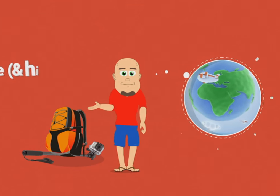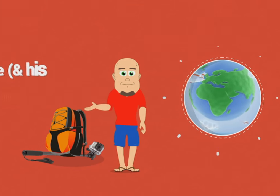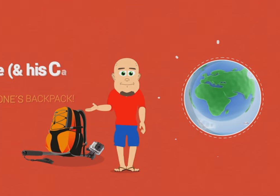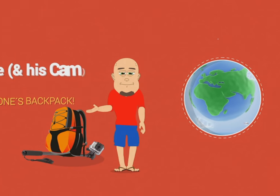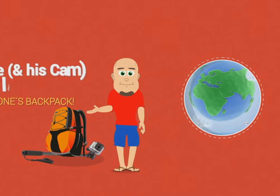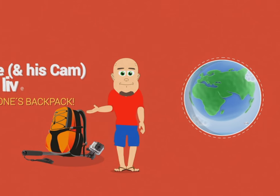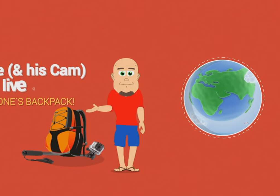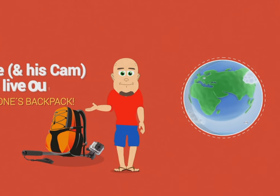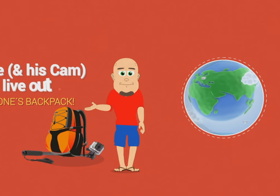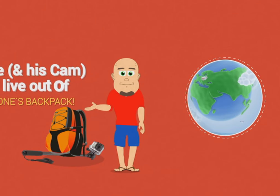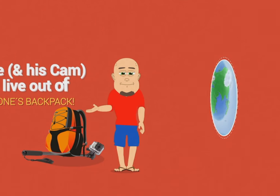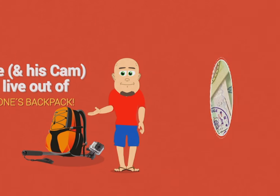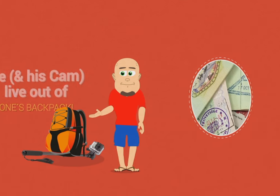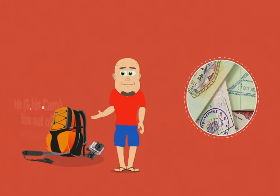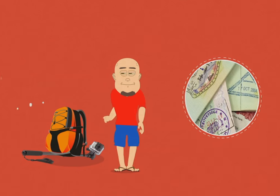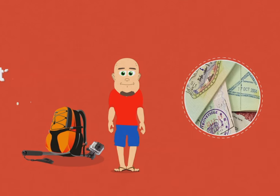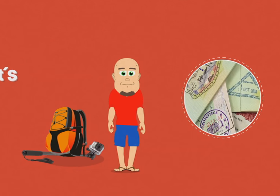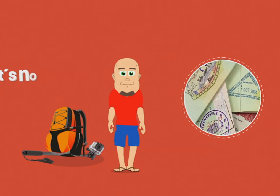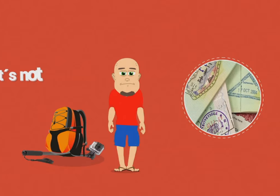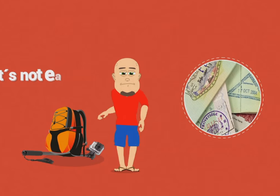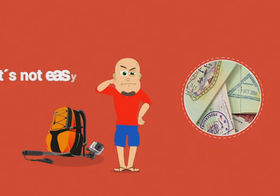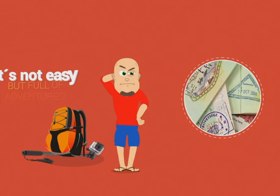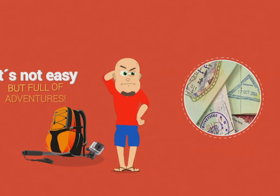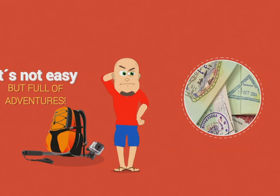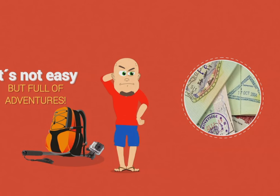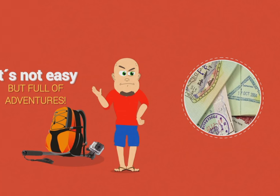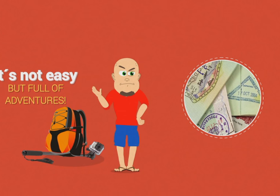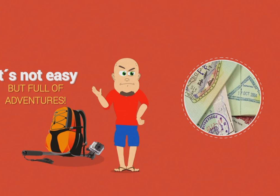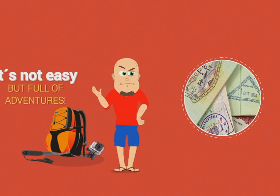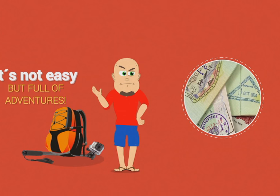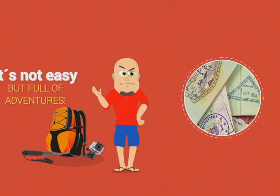Er (und seine Cam) leben aus dem Rucksack. Manchmal nicht einfach, aber voller Abenteuer!